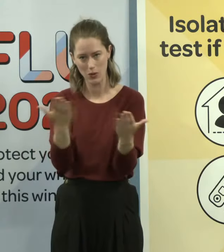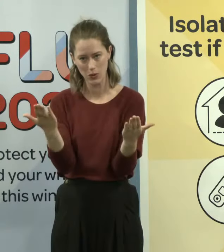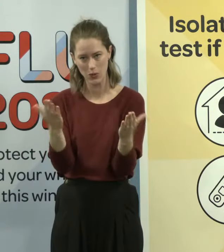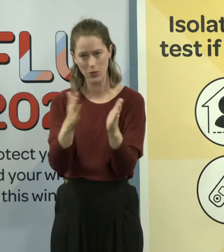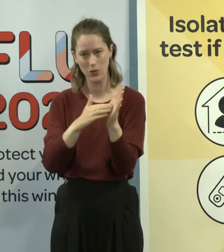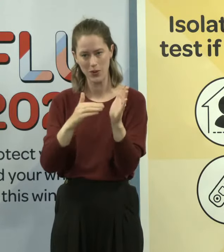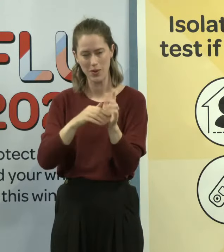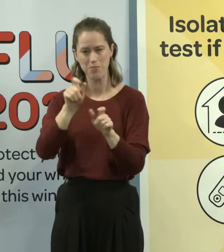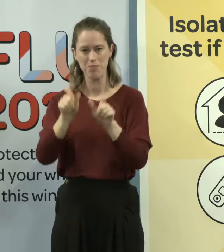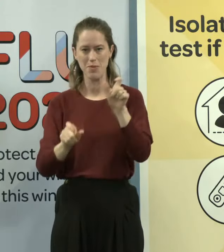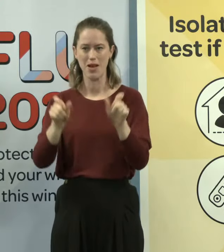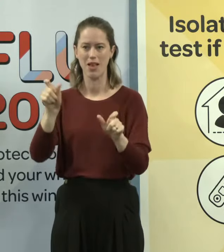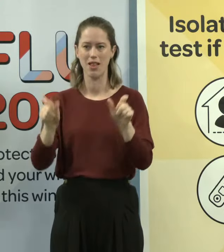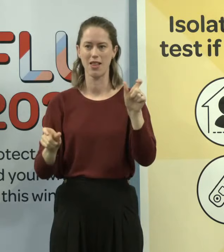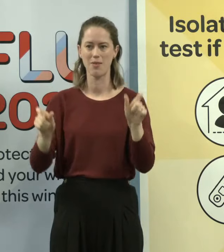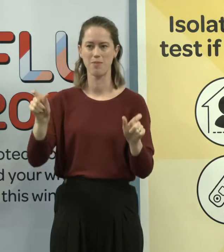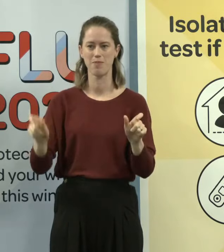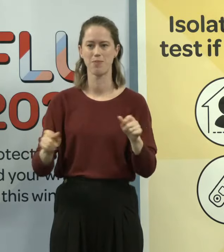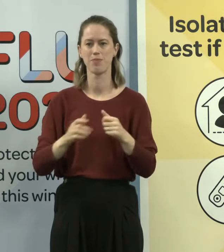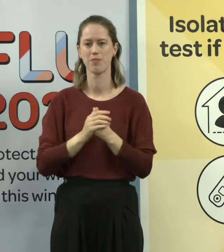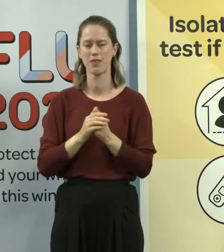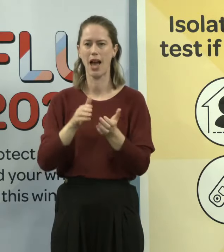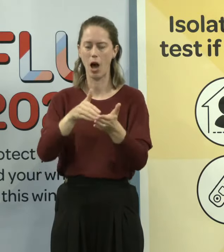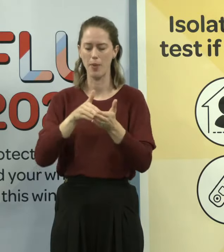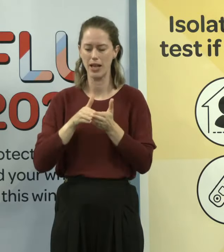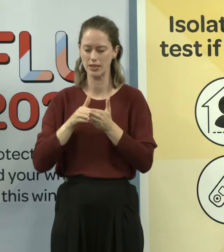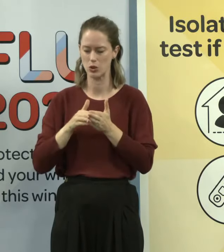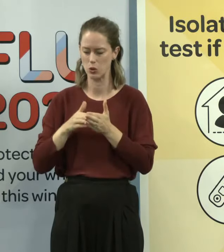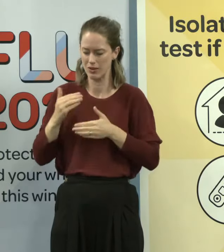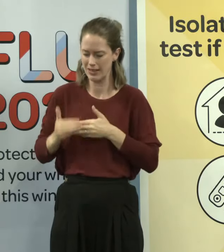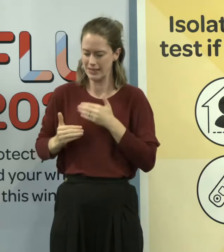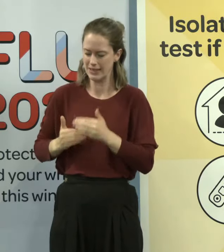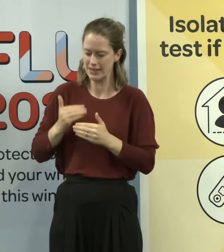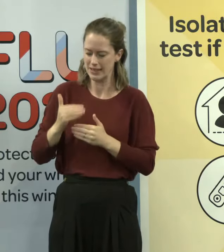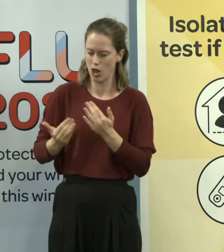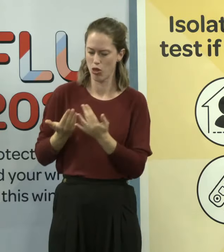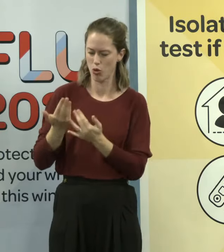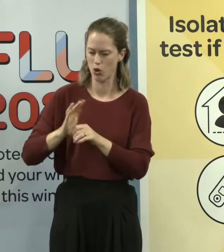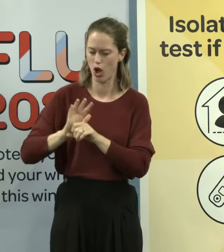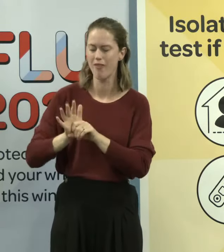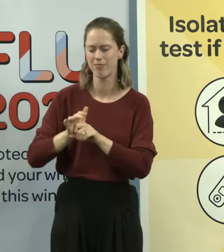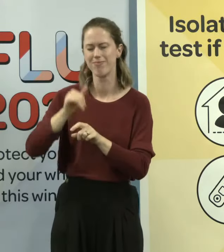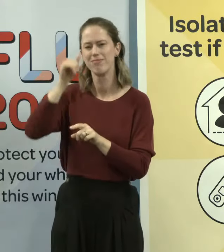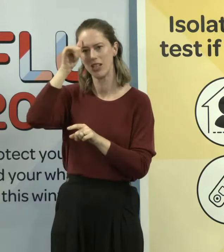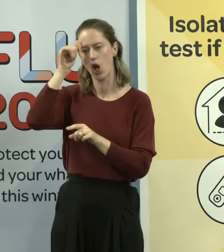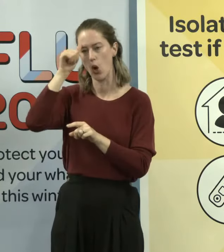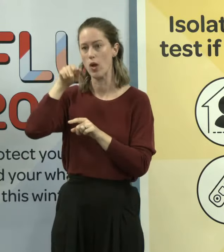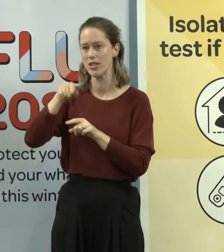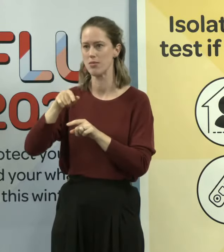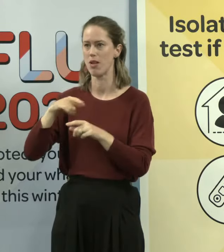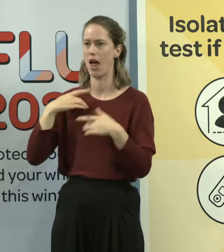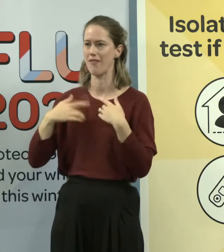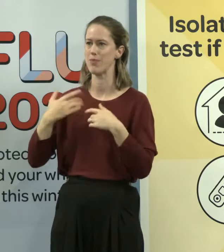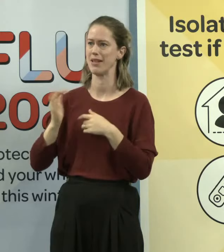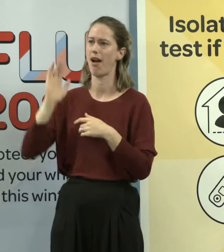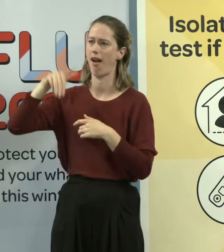noa i nga tau e rua kua hipa. Engari e hiahia ana ahau kia